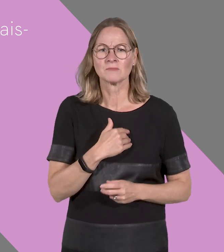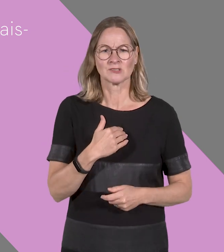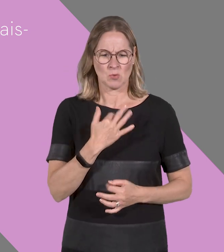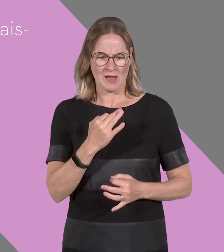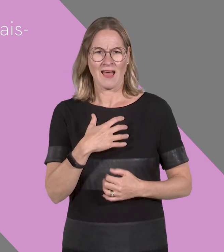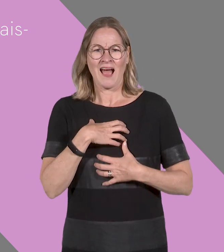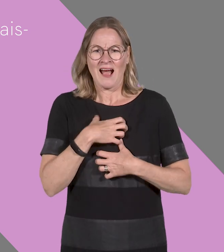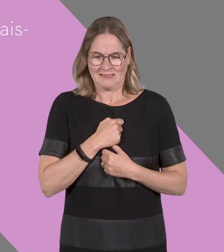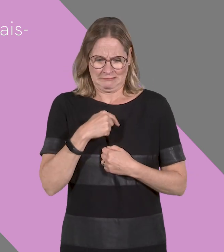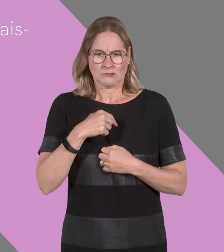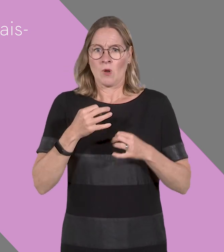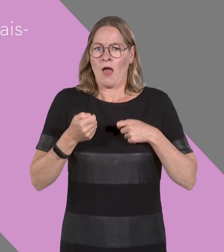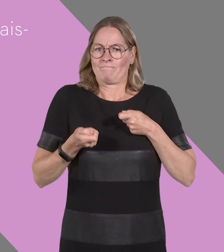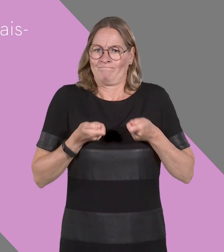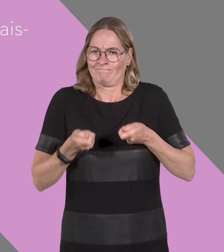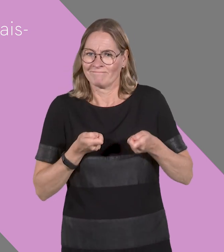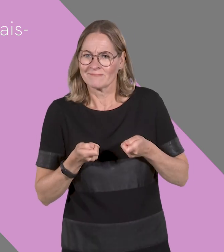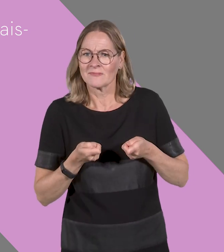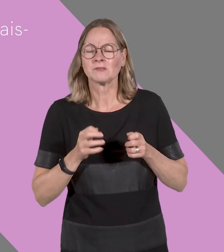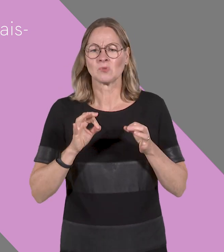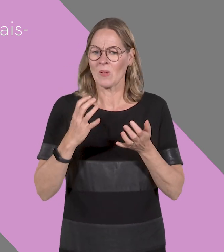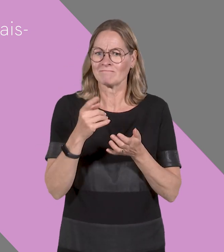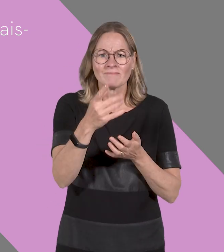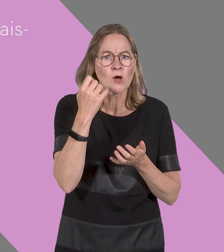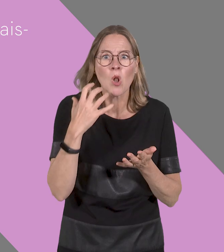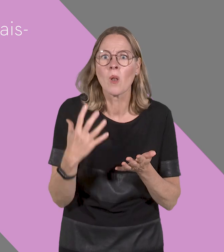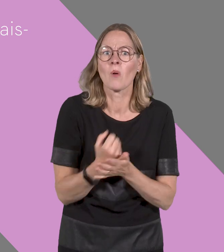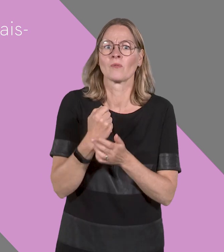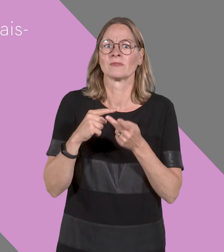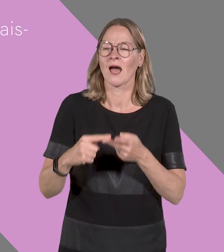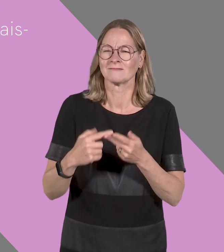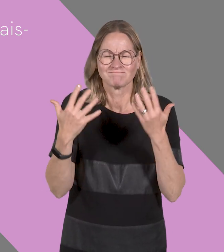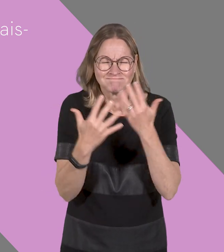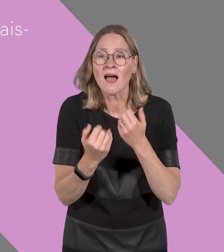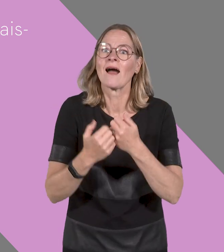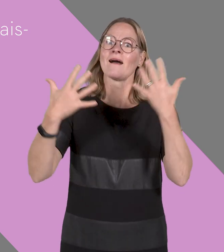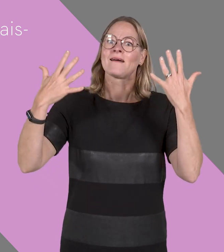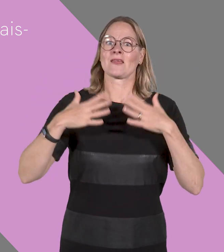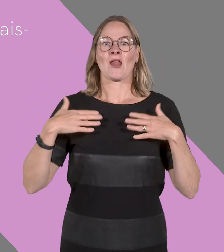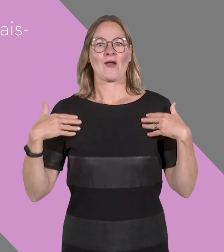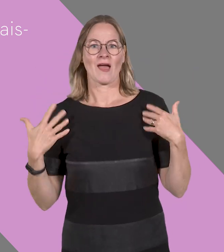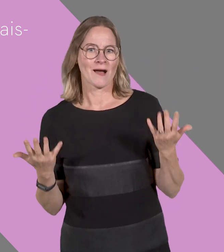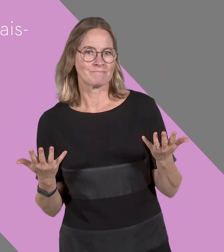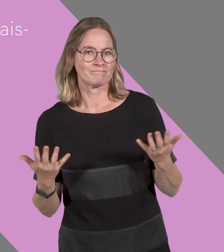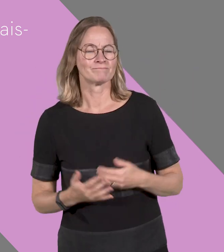ahdistuksen hallinnasta sekä siitä, miten löydät taas ilon omaan arkeesi.